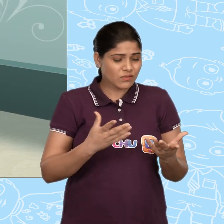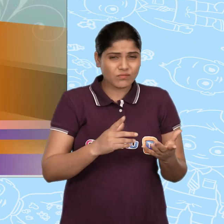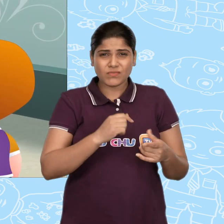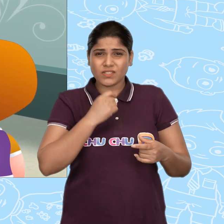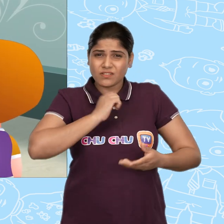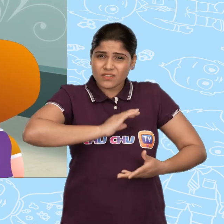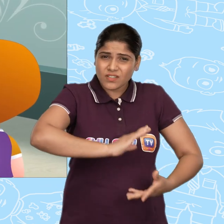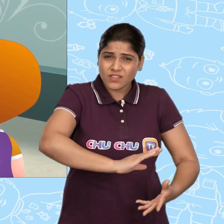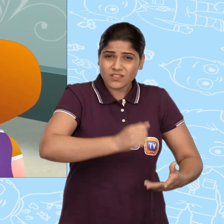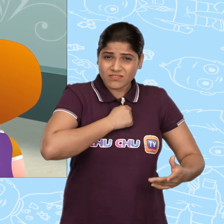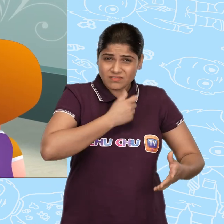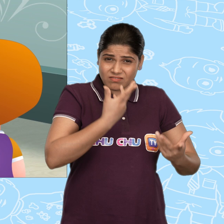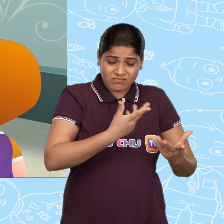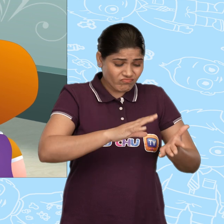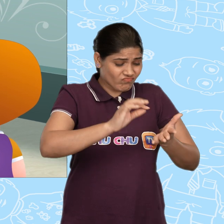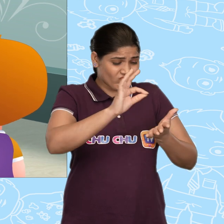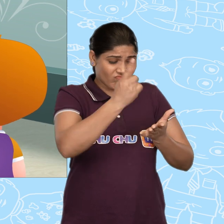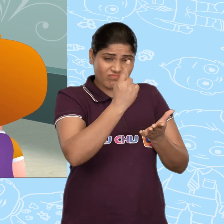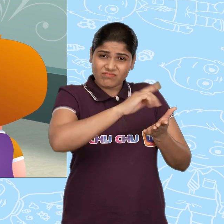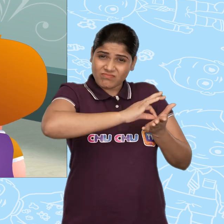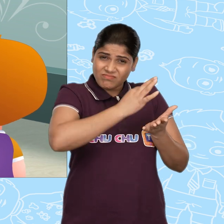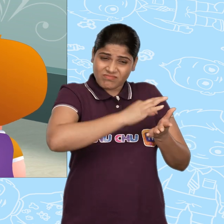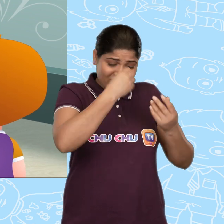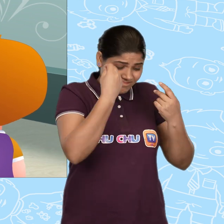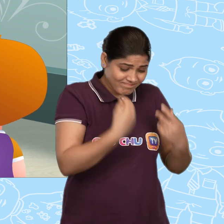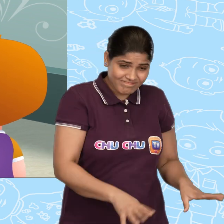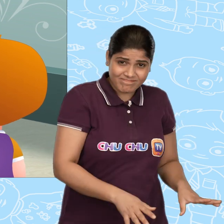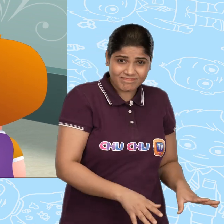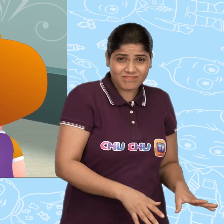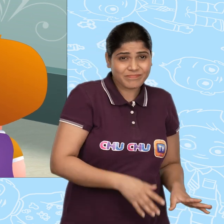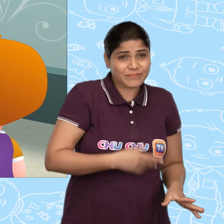ओह बेटा मुझसे मेरी सुई नीचे गिर गयी।